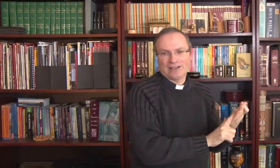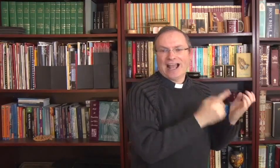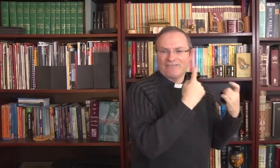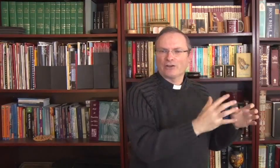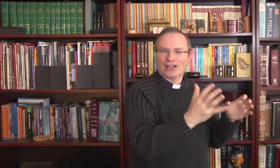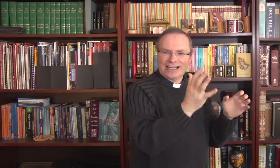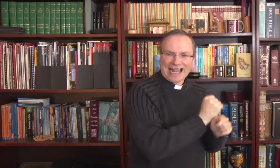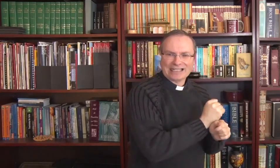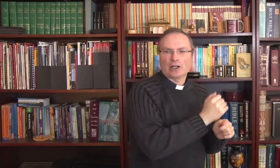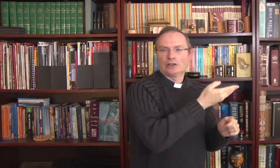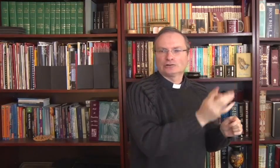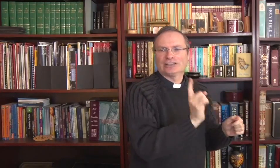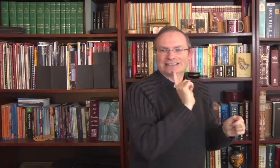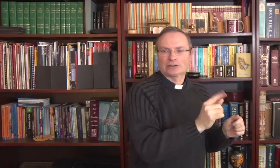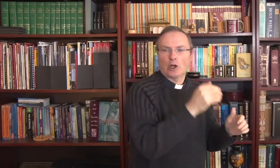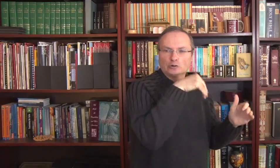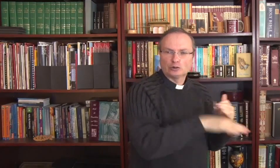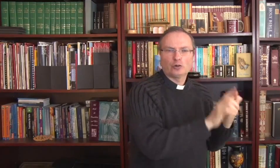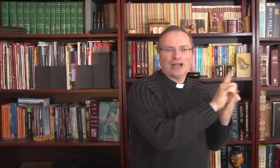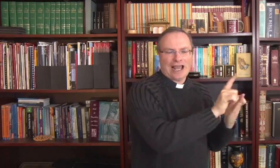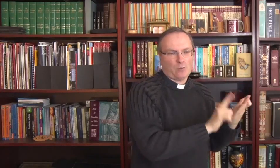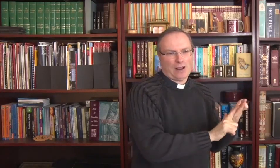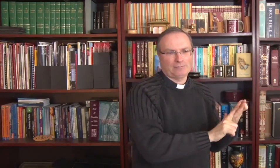afin de gagner ceux qui sont sous la loi;